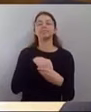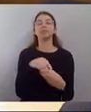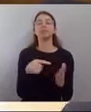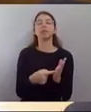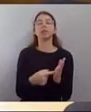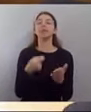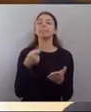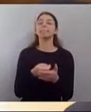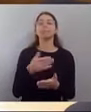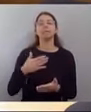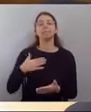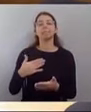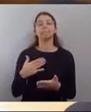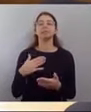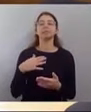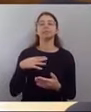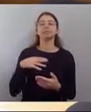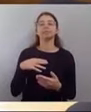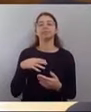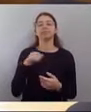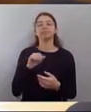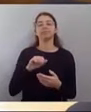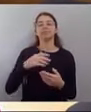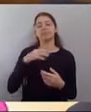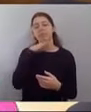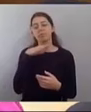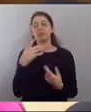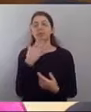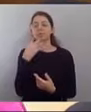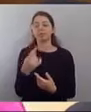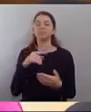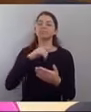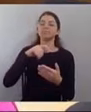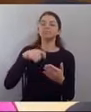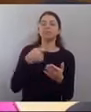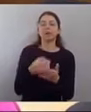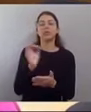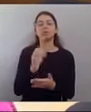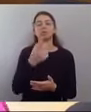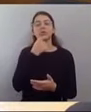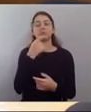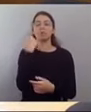passe Navegante Metropolitano, família ou individual, para residentes no concelho